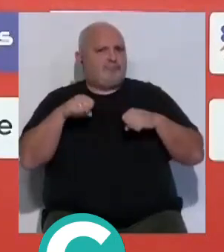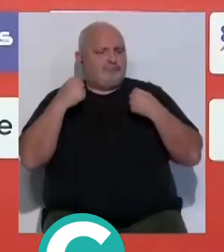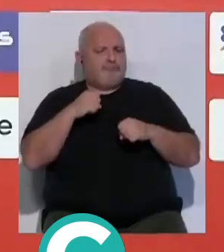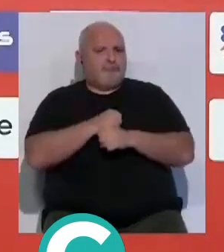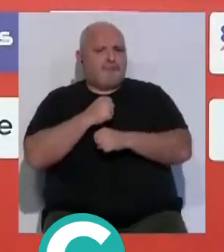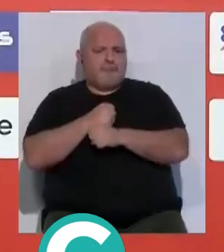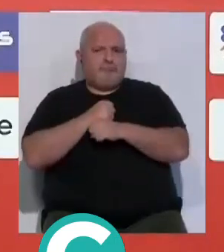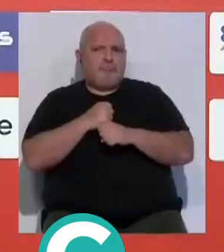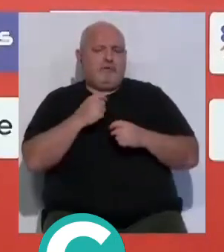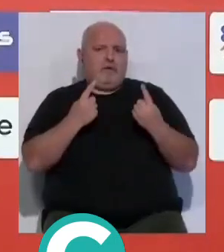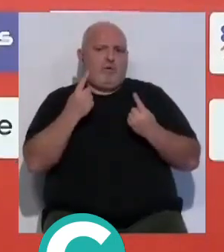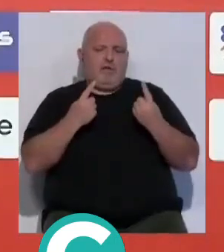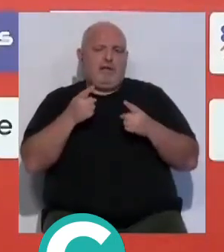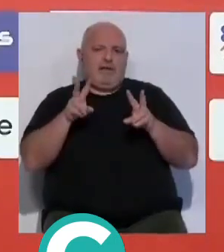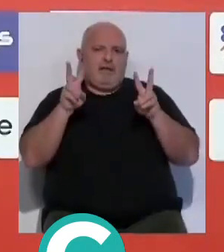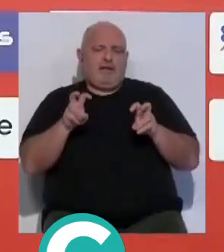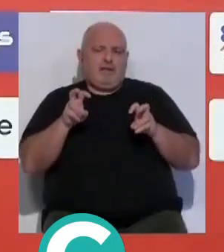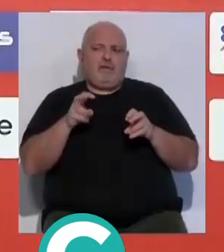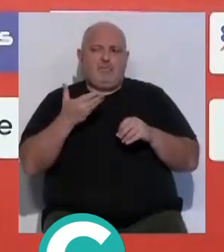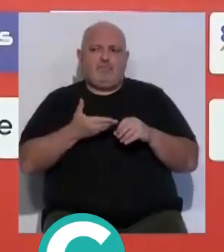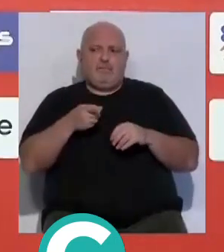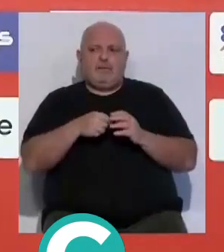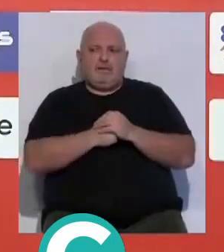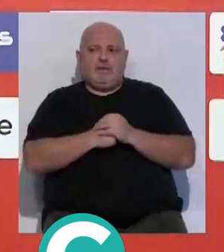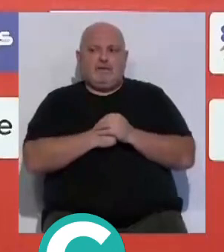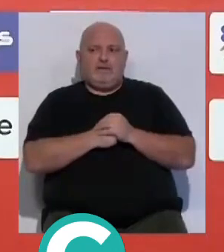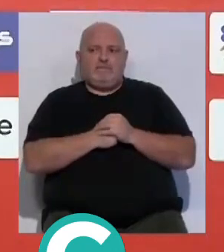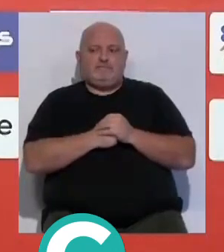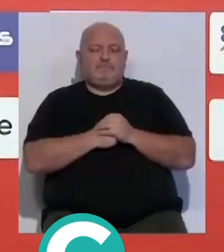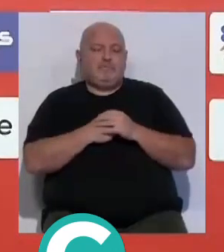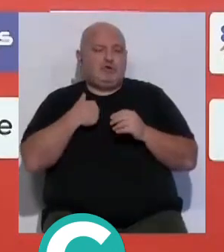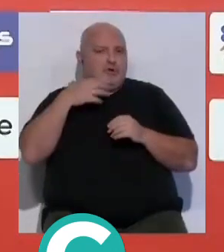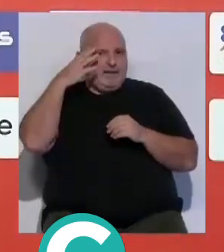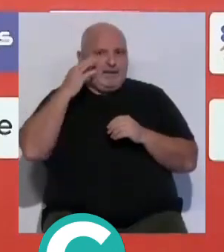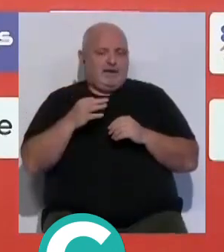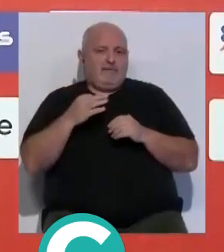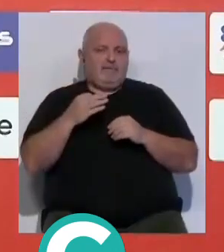no acomodarse no yo creo que eso es es algo muy importante y yo creo que la mentalidad Yo creo que